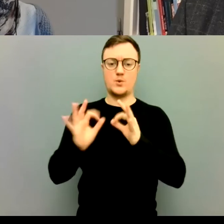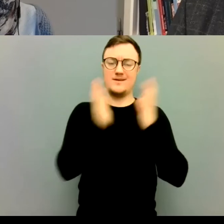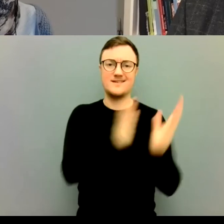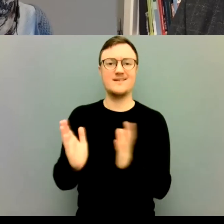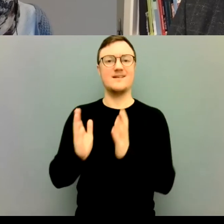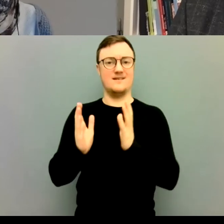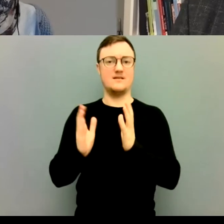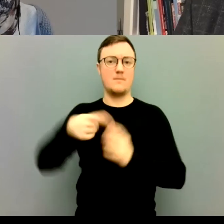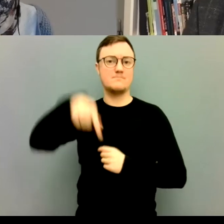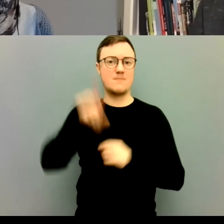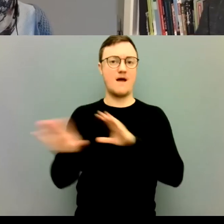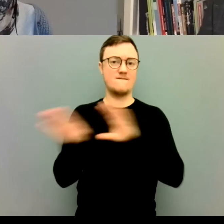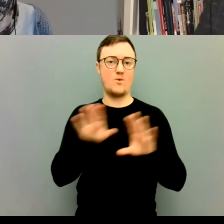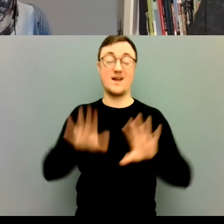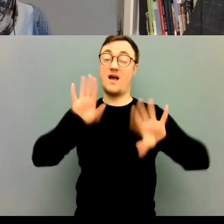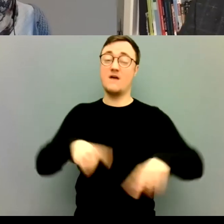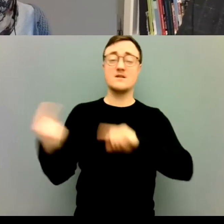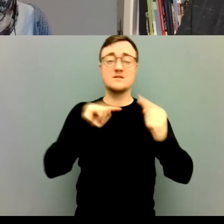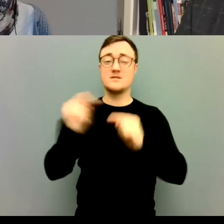något som också diskuterats länge-